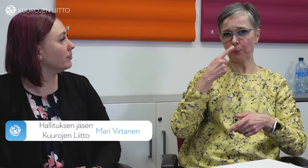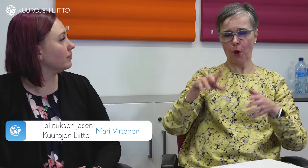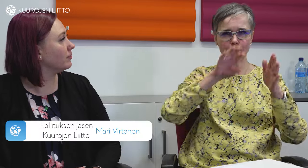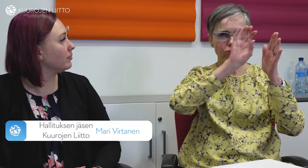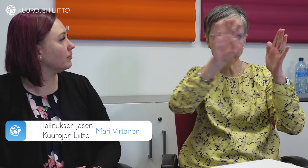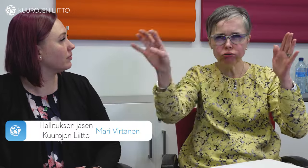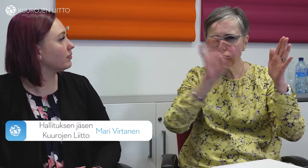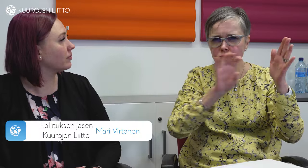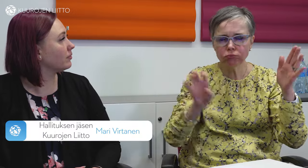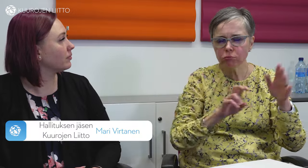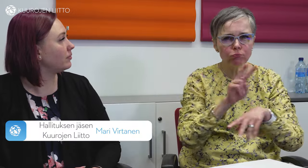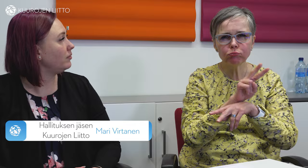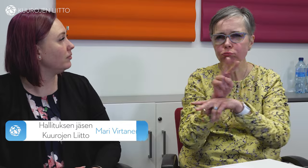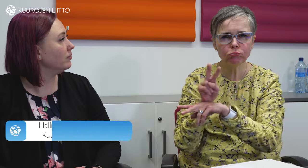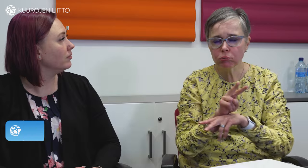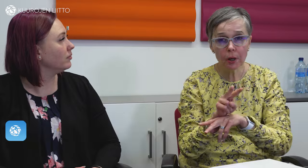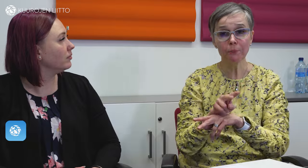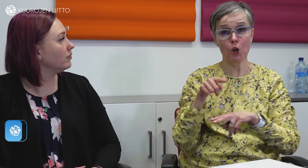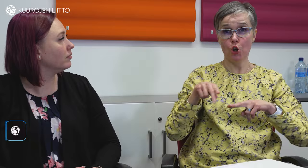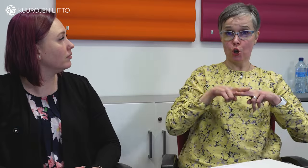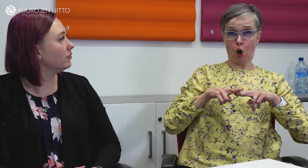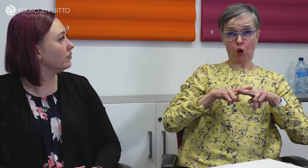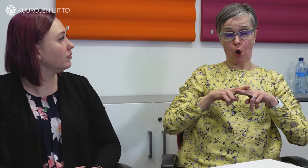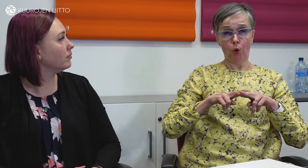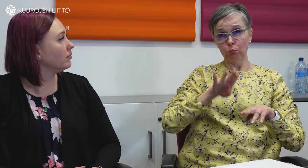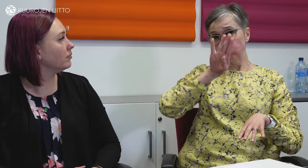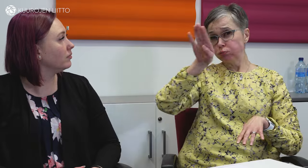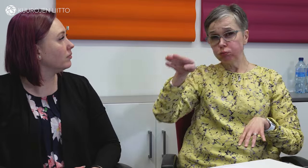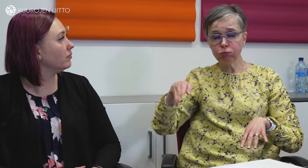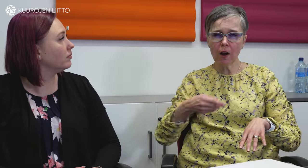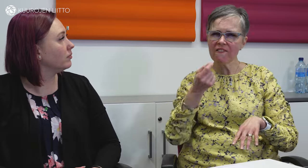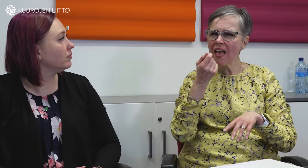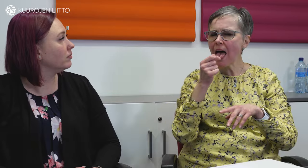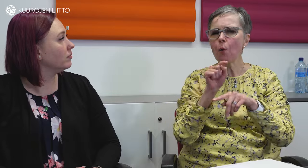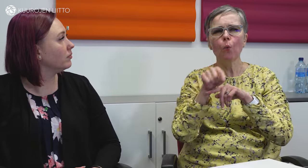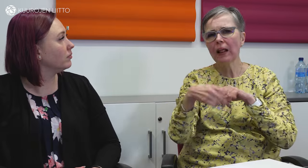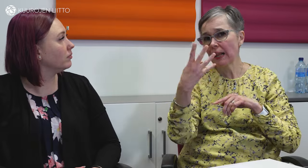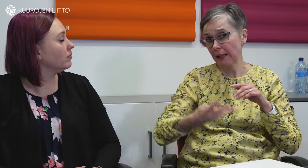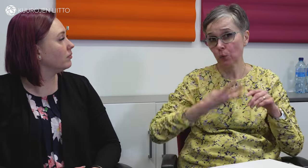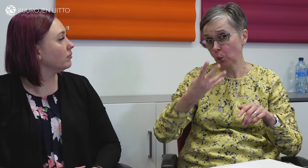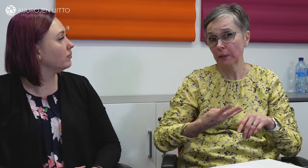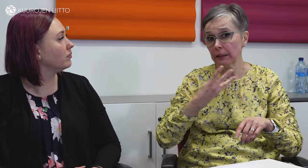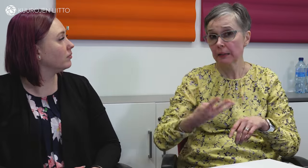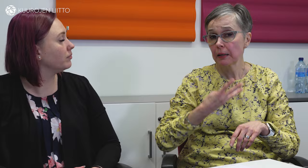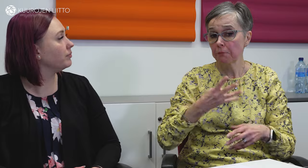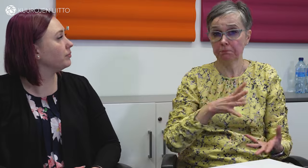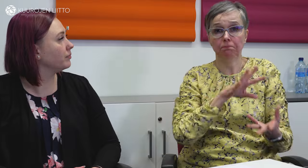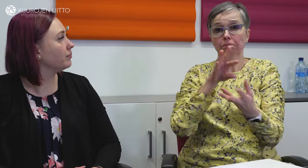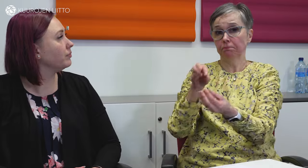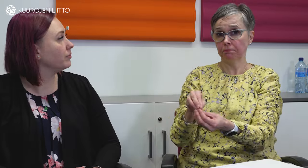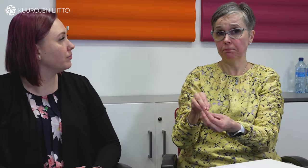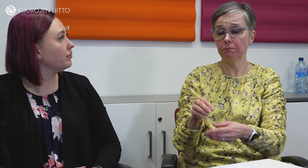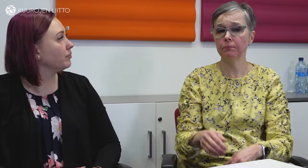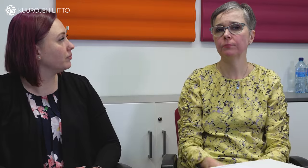ja kokonaisuudessaan äänestykseen kului aikaa hieman yli neljä tuntia.